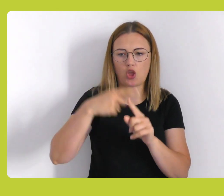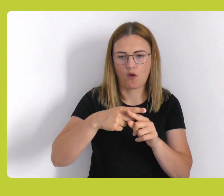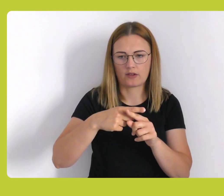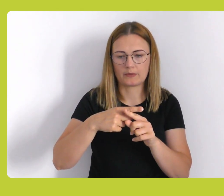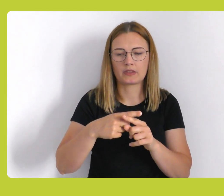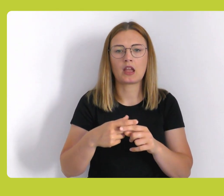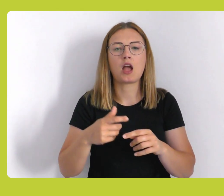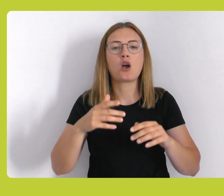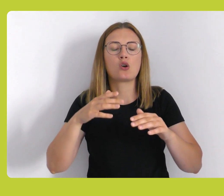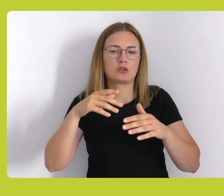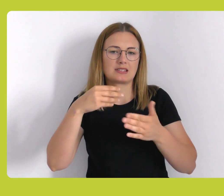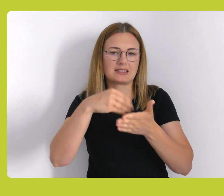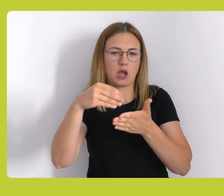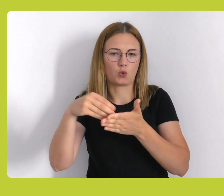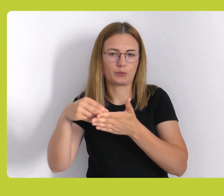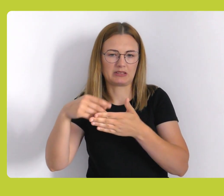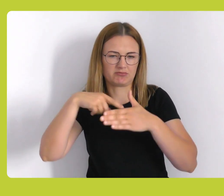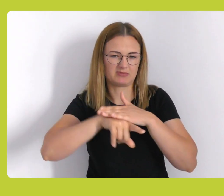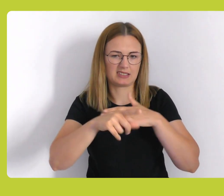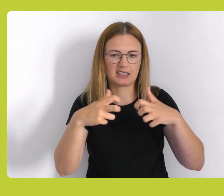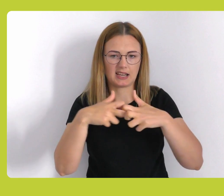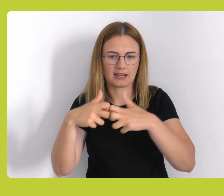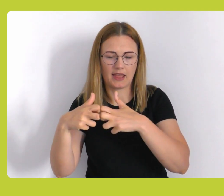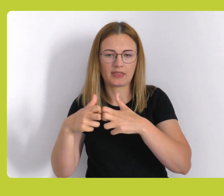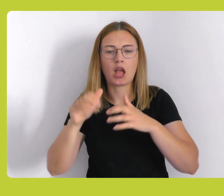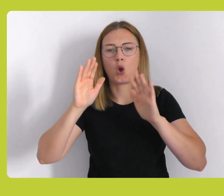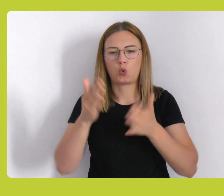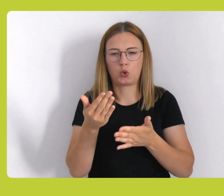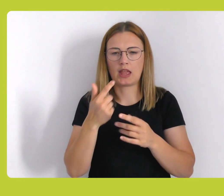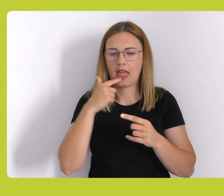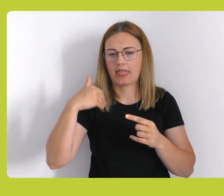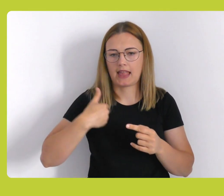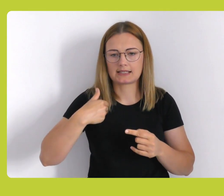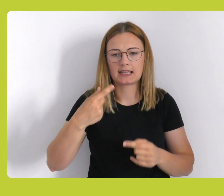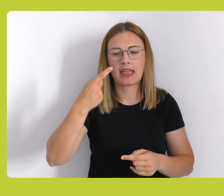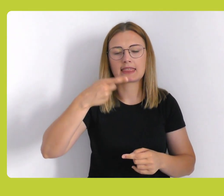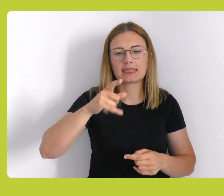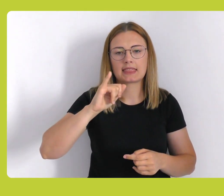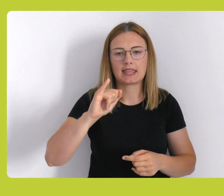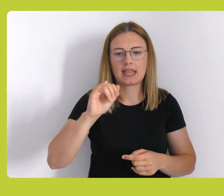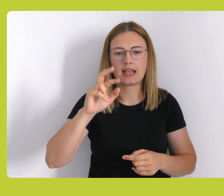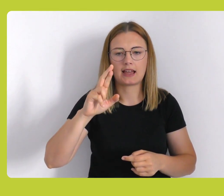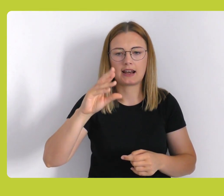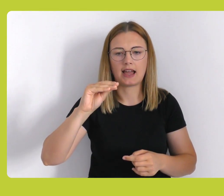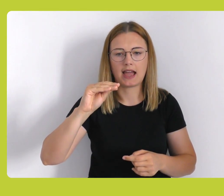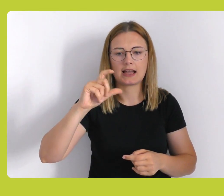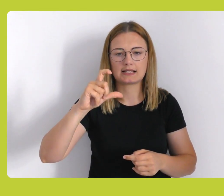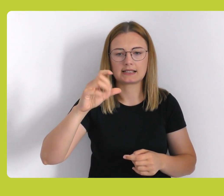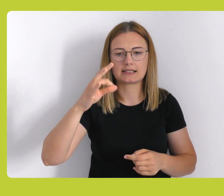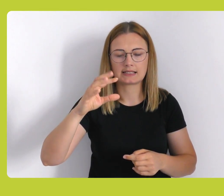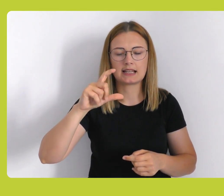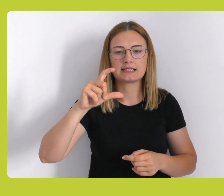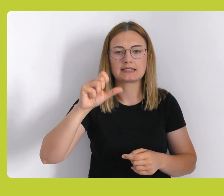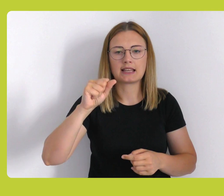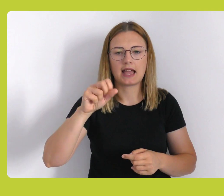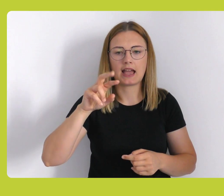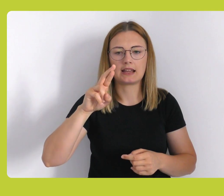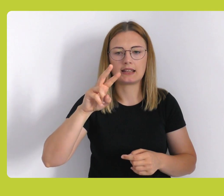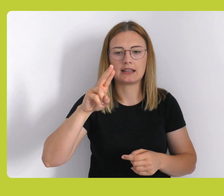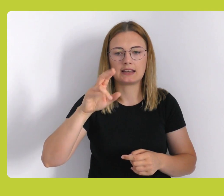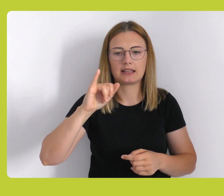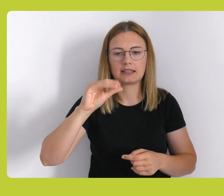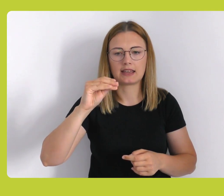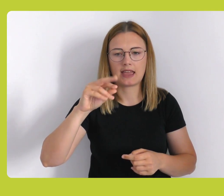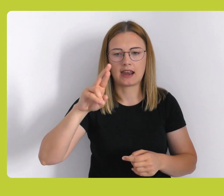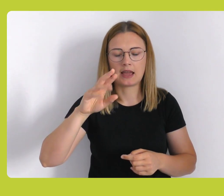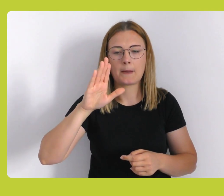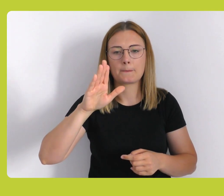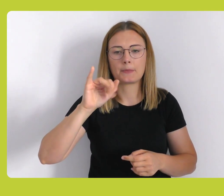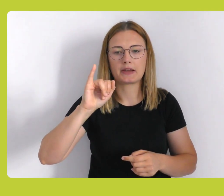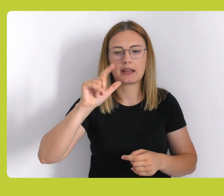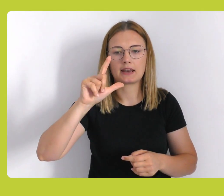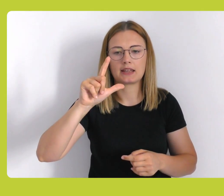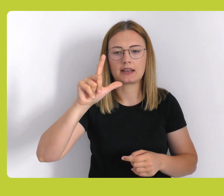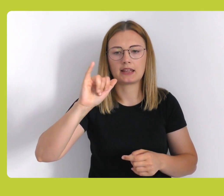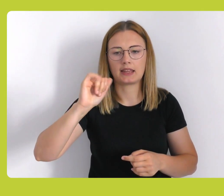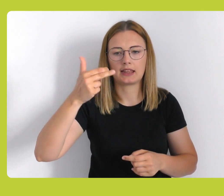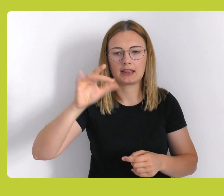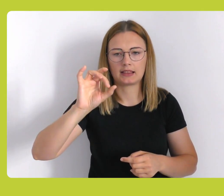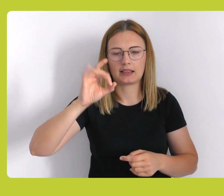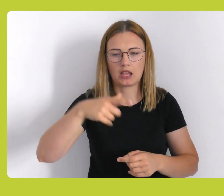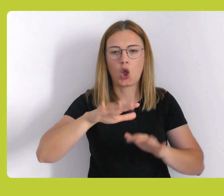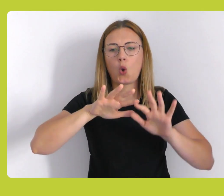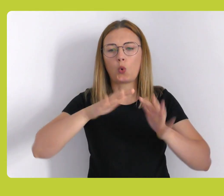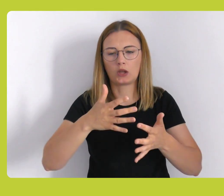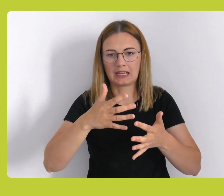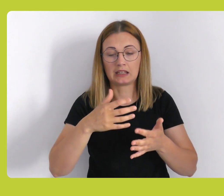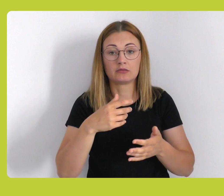zakupów elektronicznych, tj. direct carrier billing,